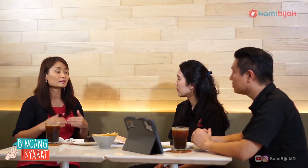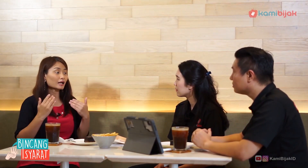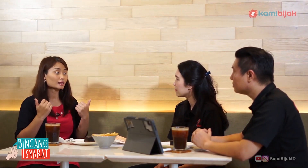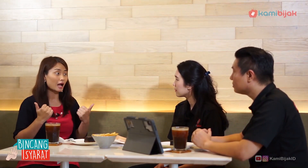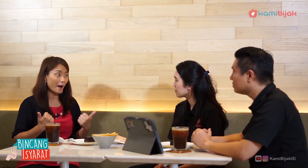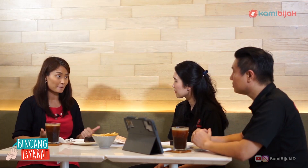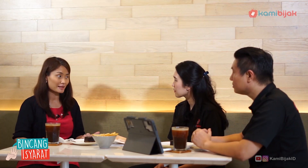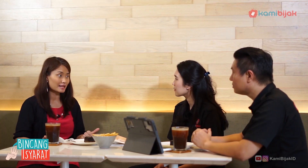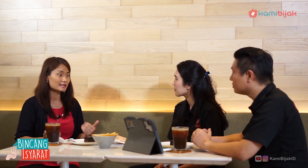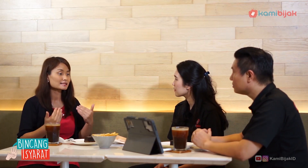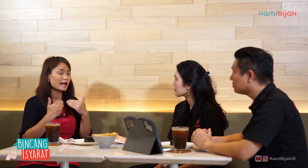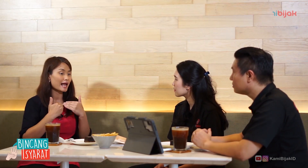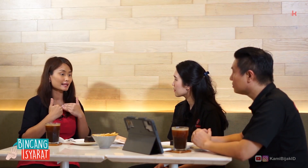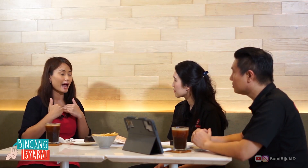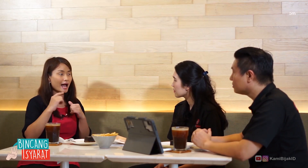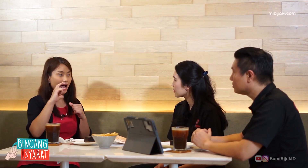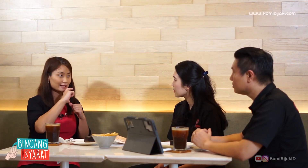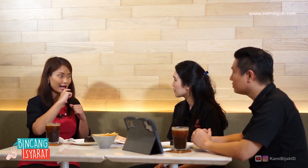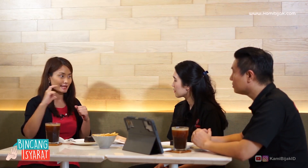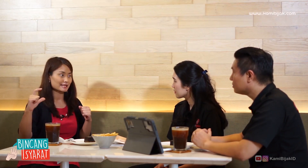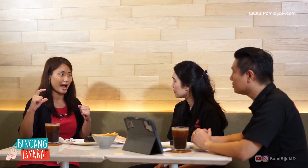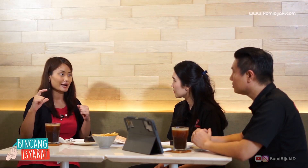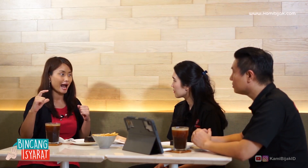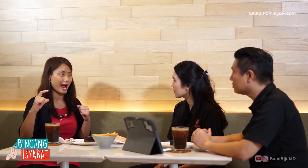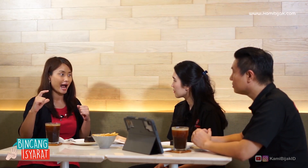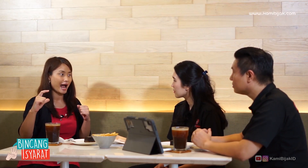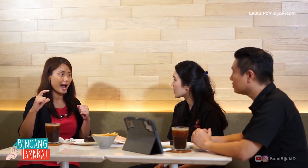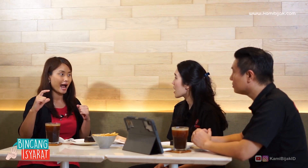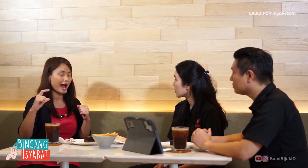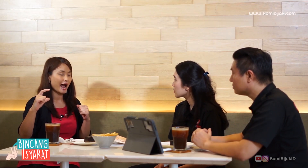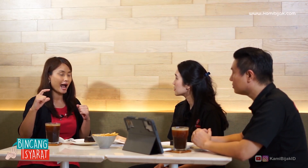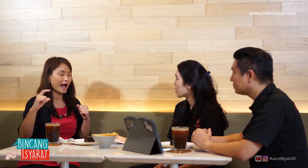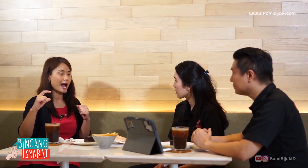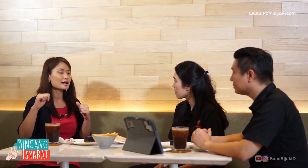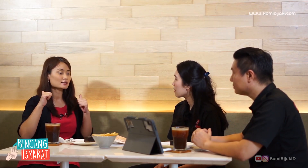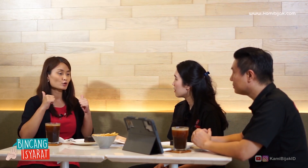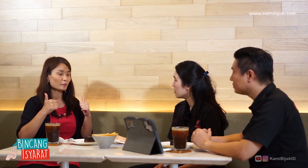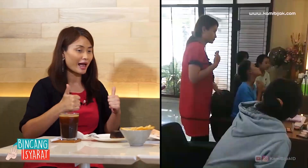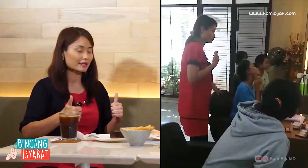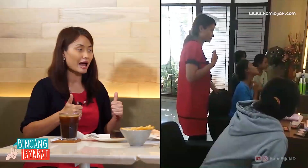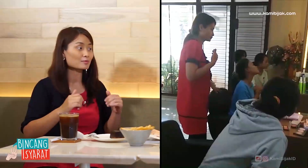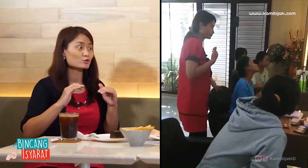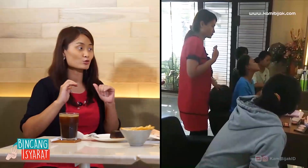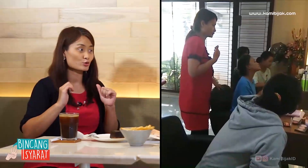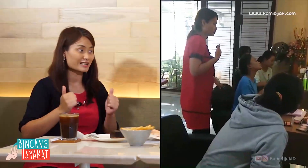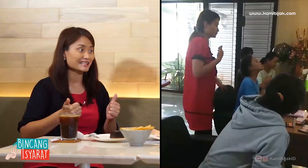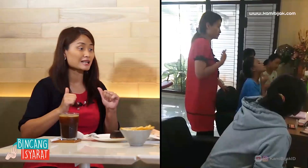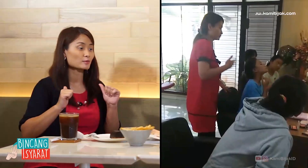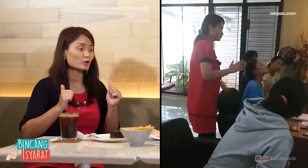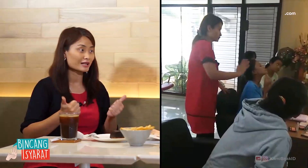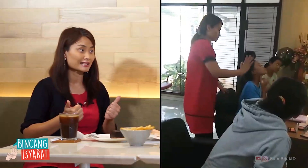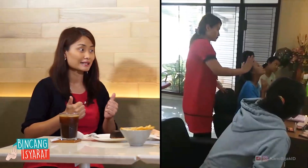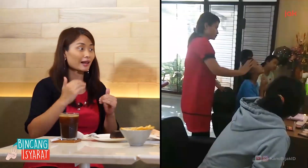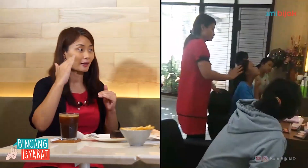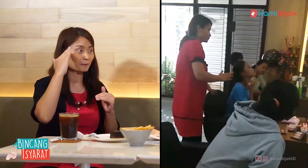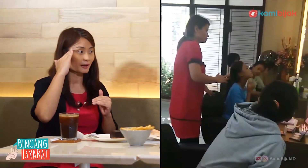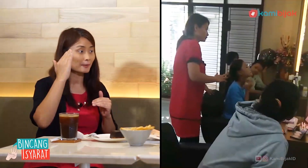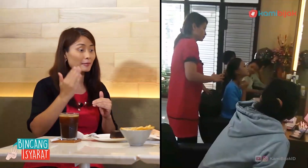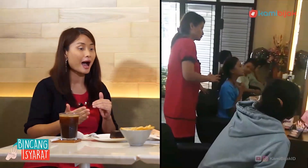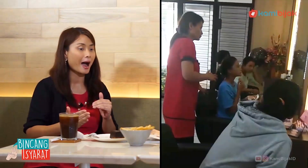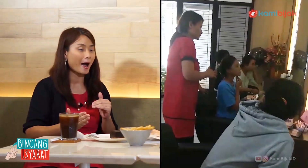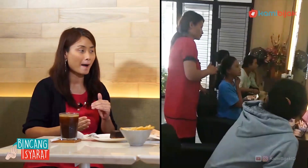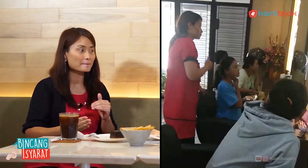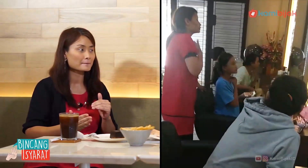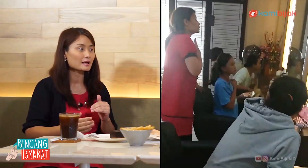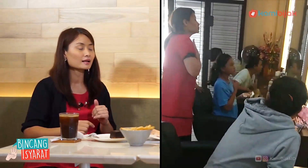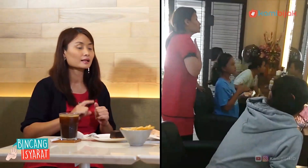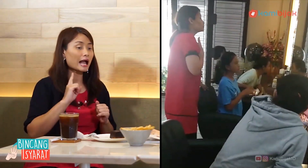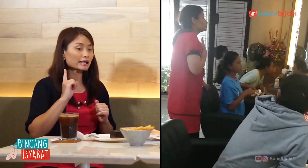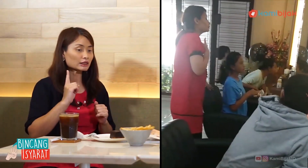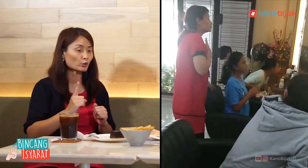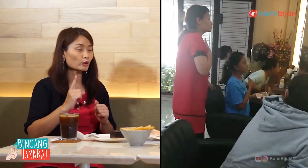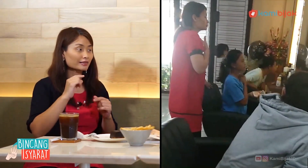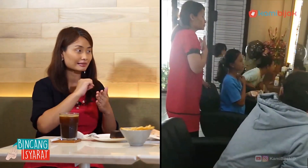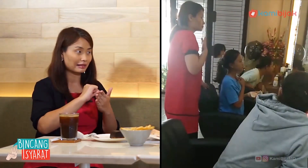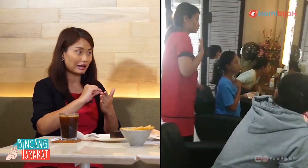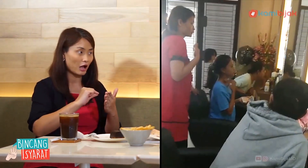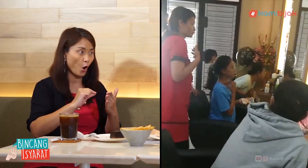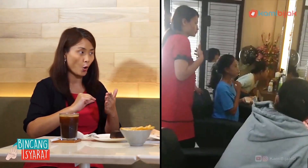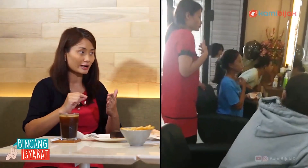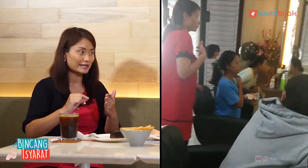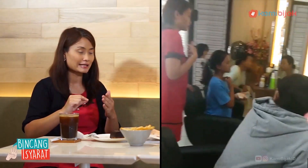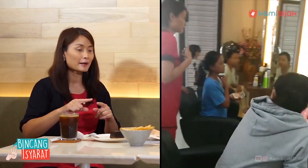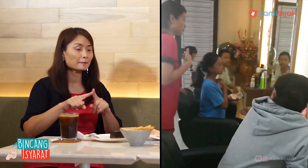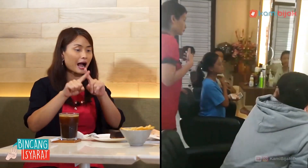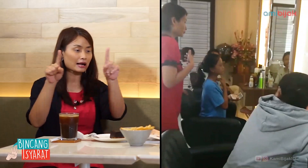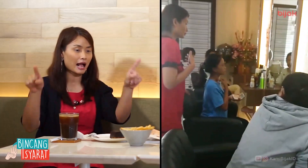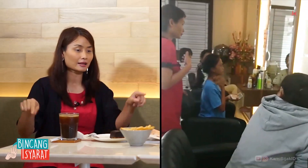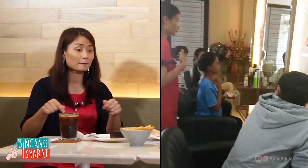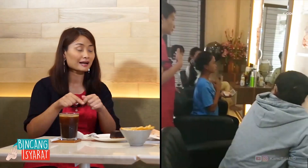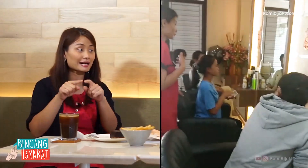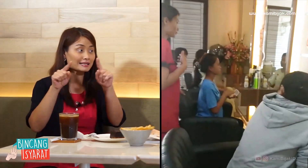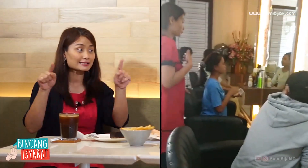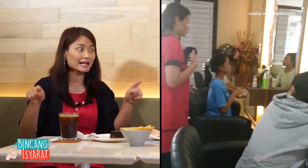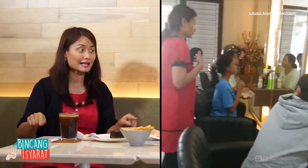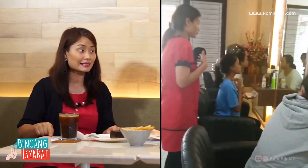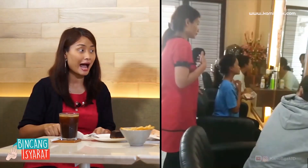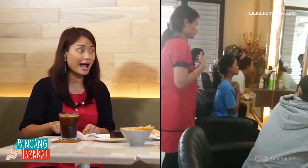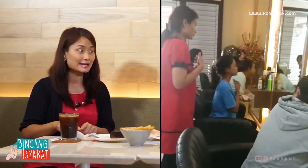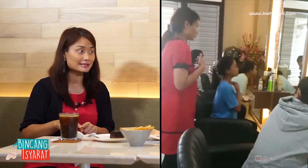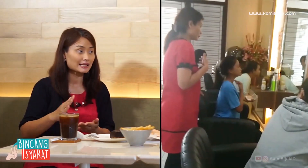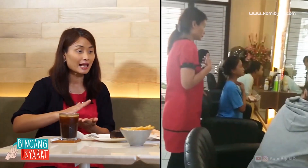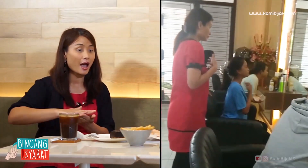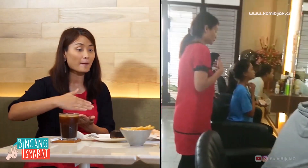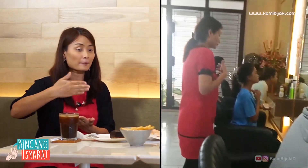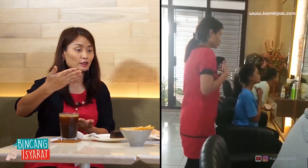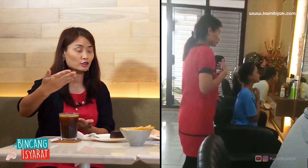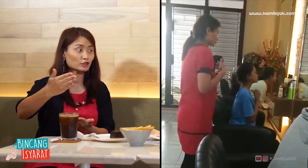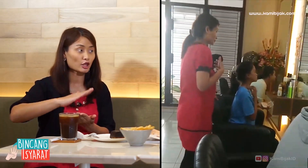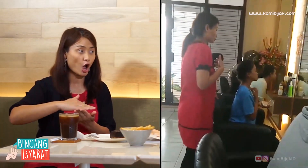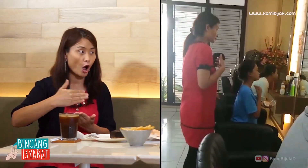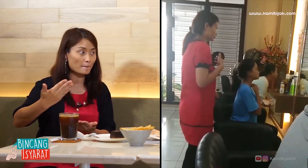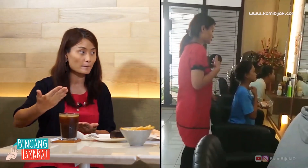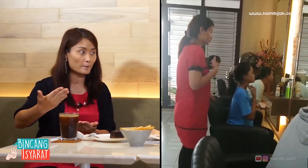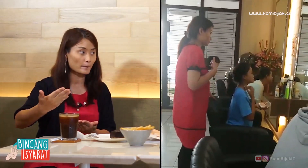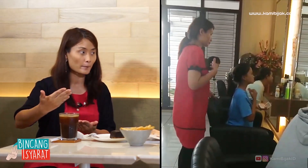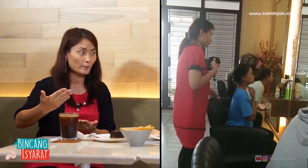Tapi saya ada cara supaya murid-murid lebih paham yaitu teori pakai presentasi dan laptop.